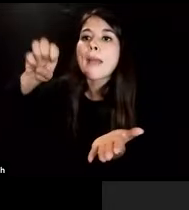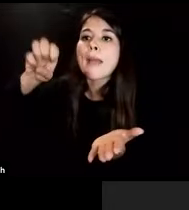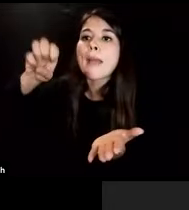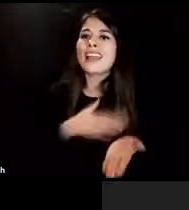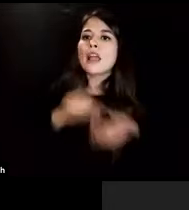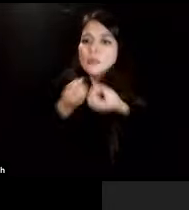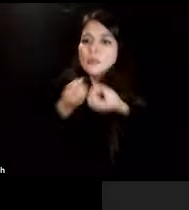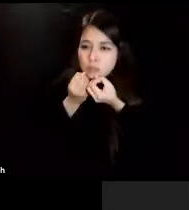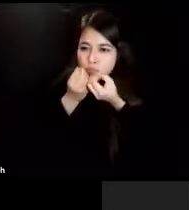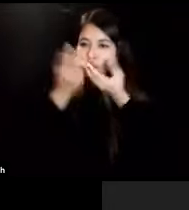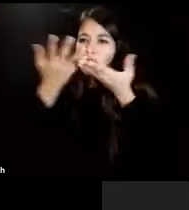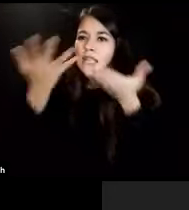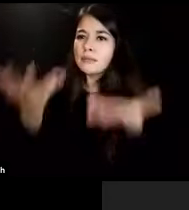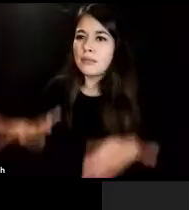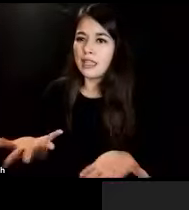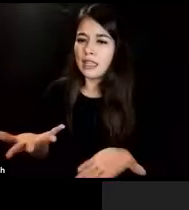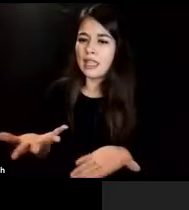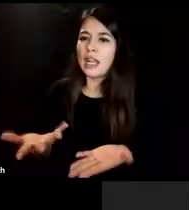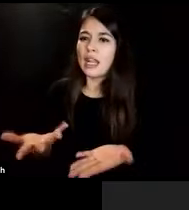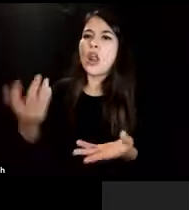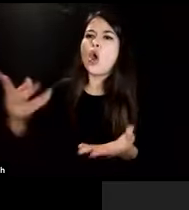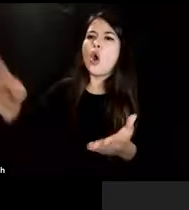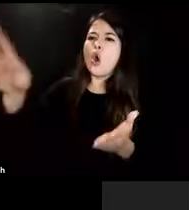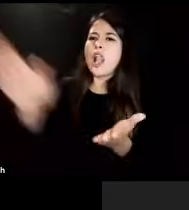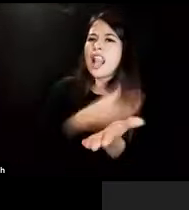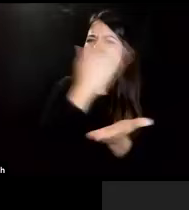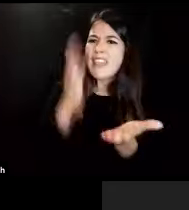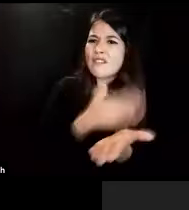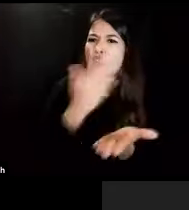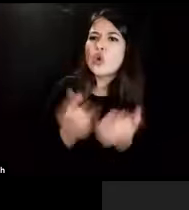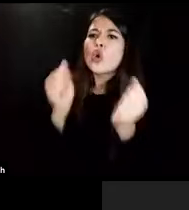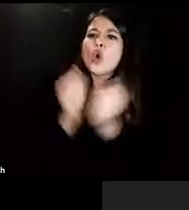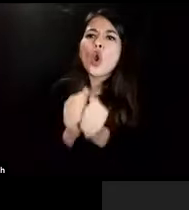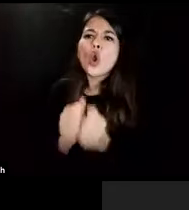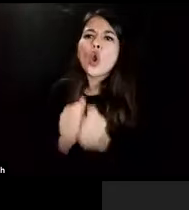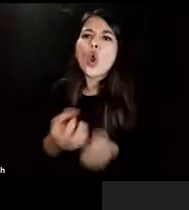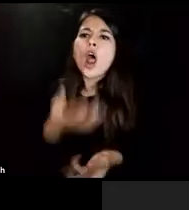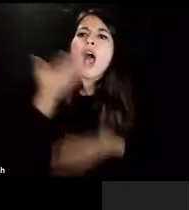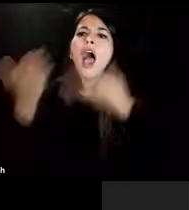Charles Dickens en versión audio recordemos que Charles Dickens